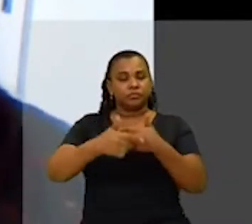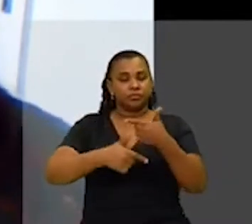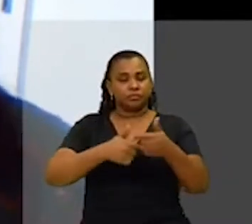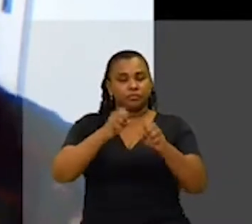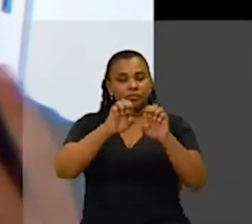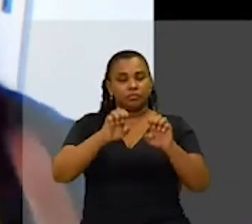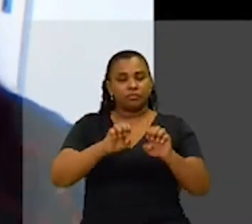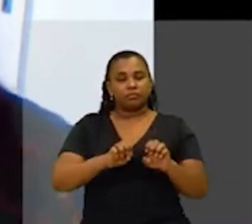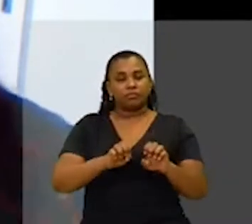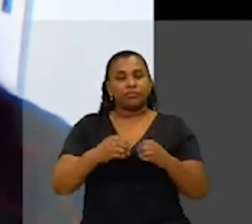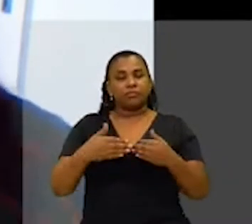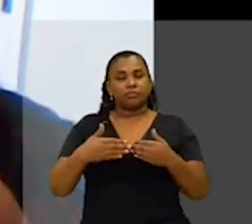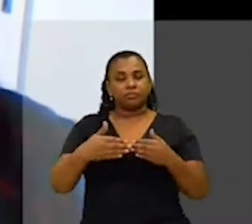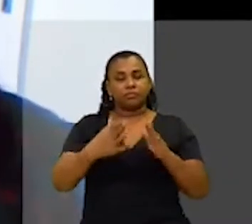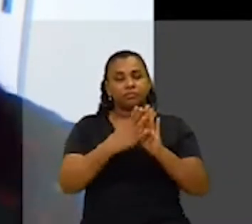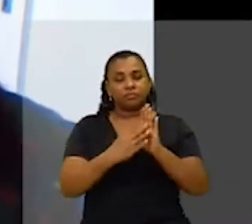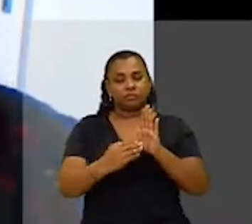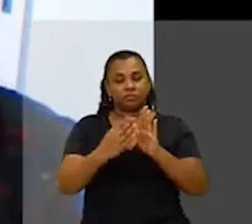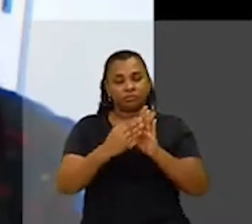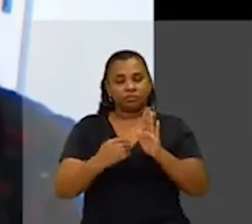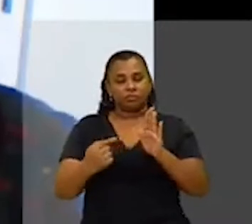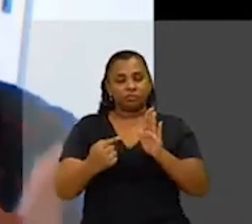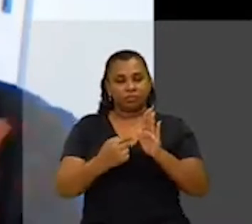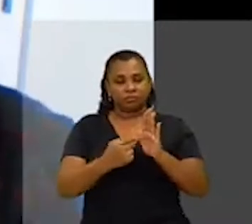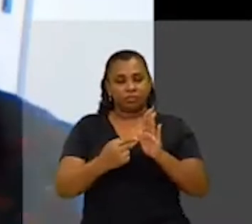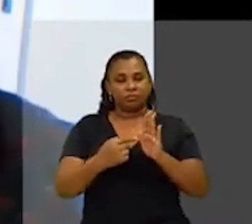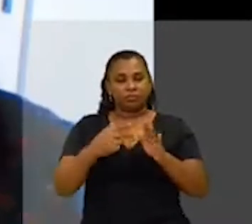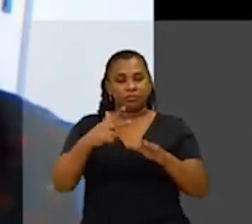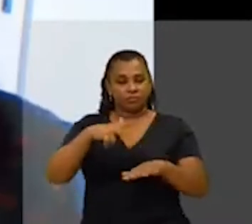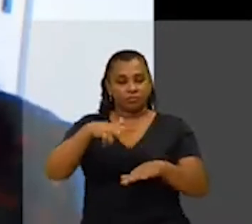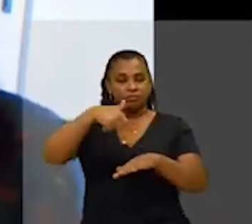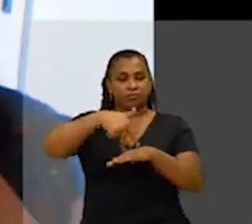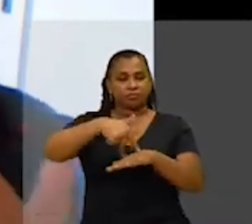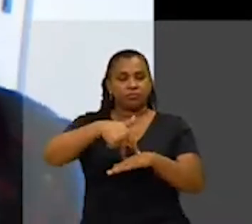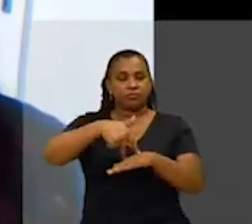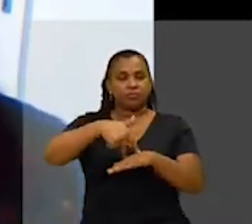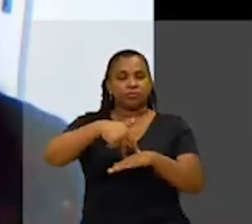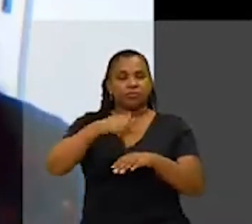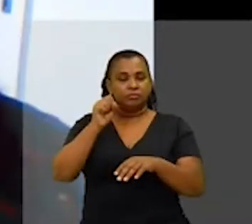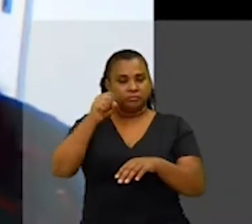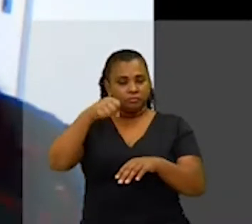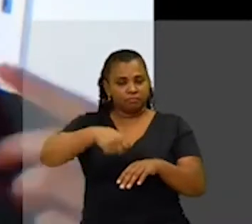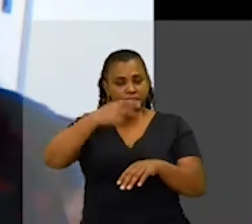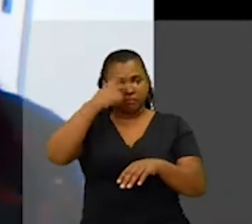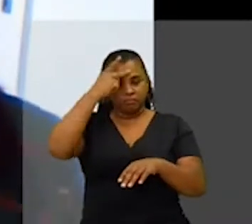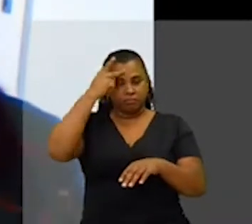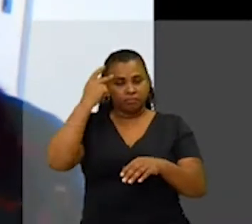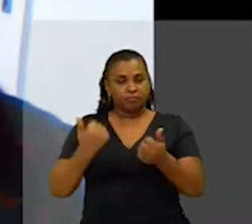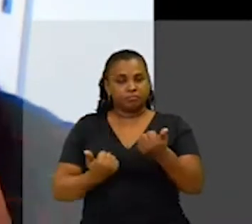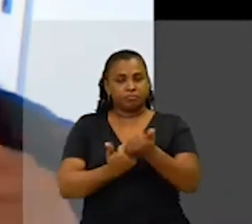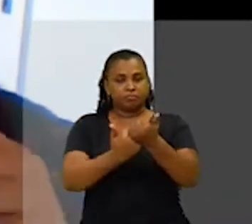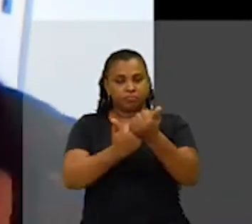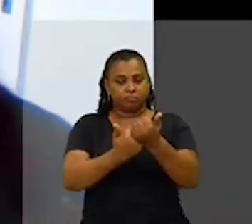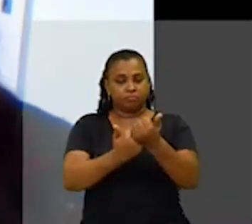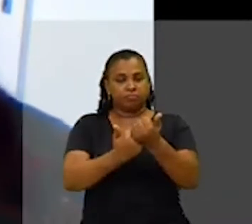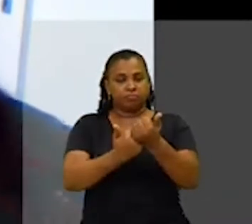desse modelo conta com portagonista assim de qual parlamentares nós estamos mandatos e se envolve um